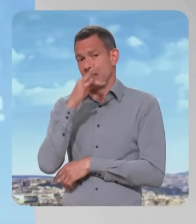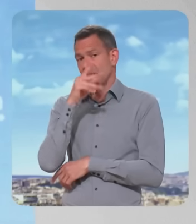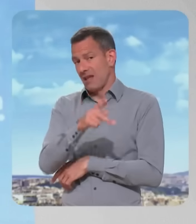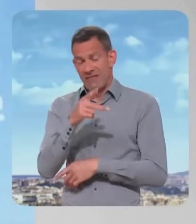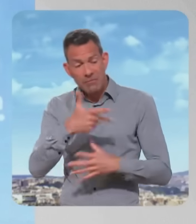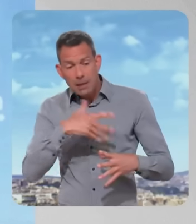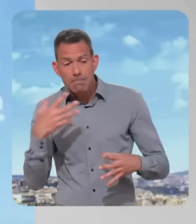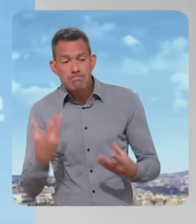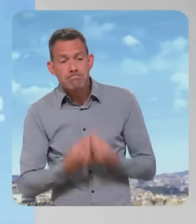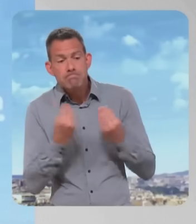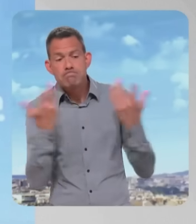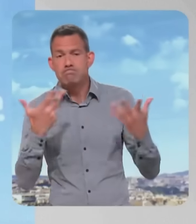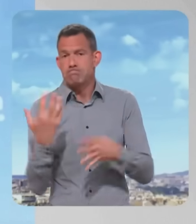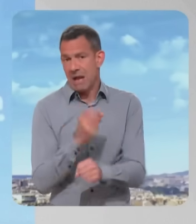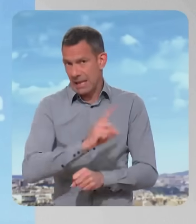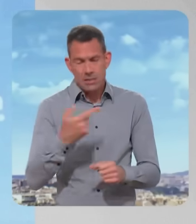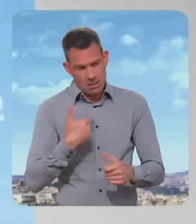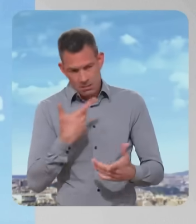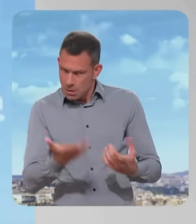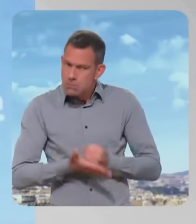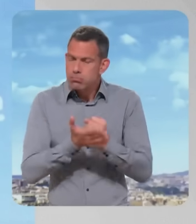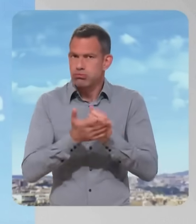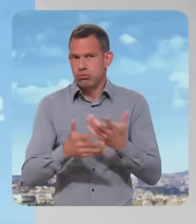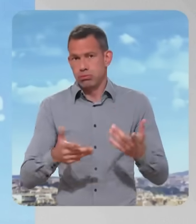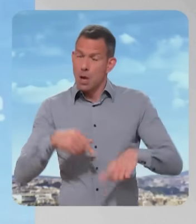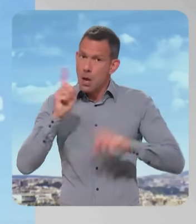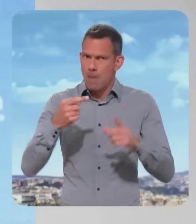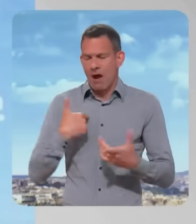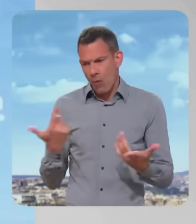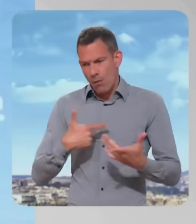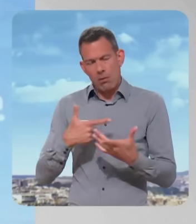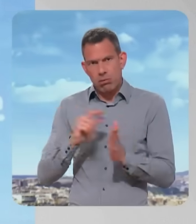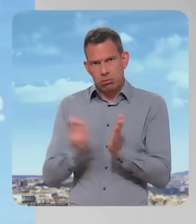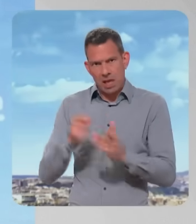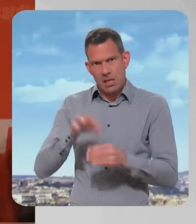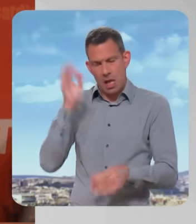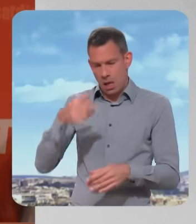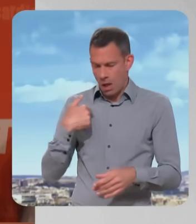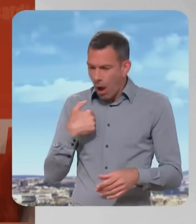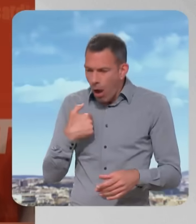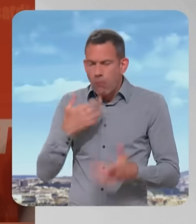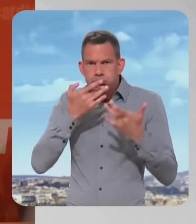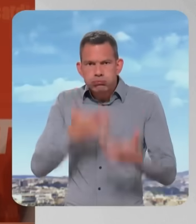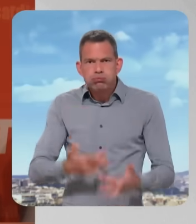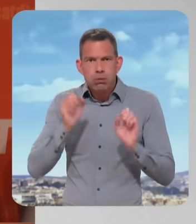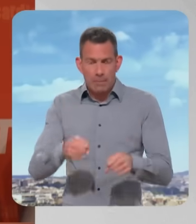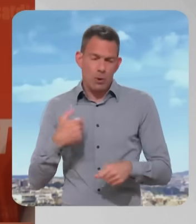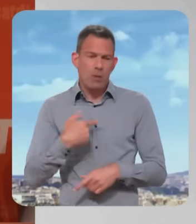aux habitants des quartiers populaires qui se sont massivement mobilisés pour permettre au Nouveau Front populaire de finir en tête de ces élections.